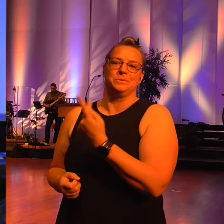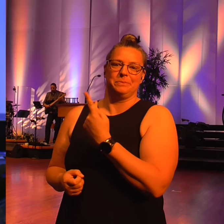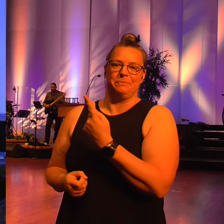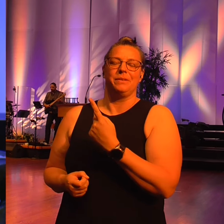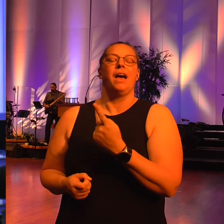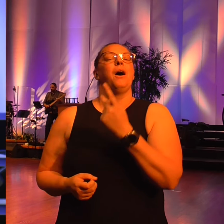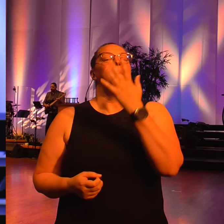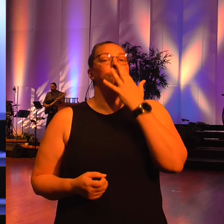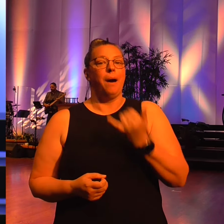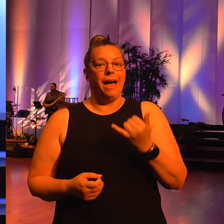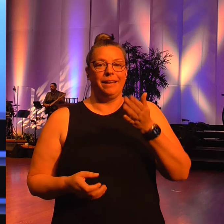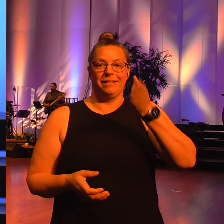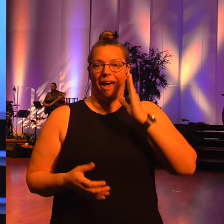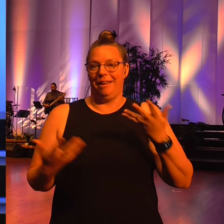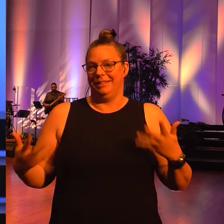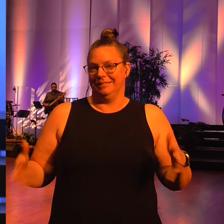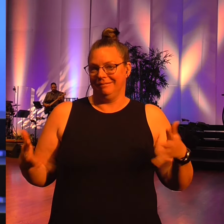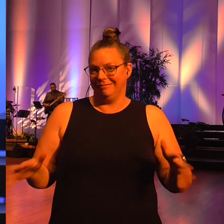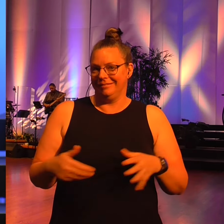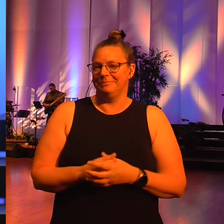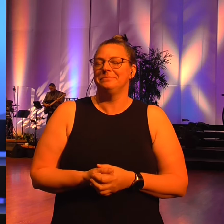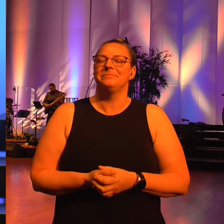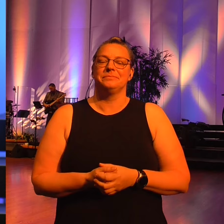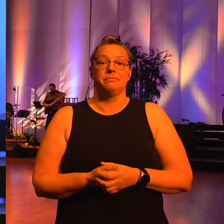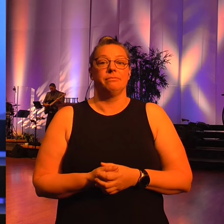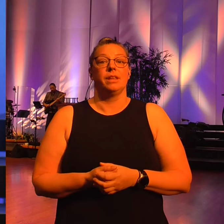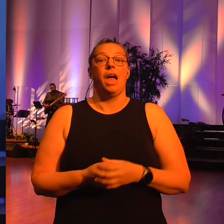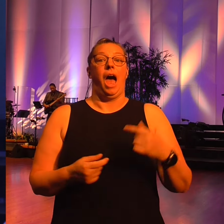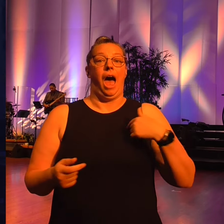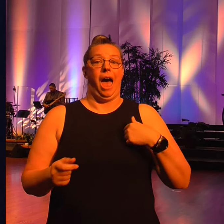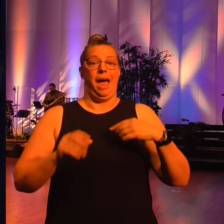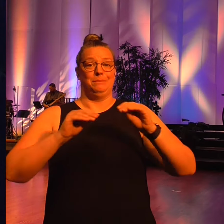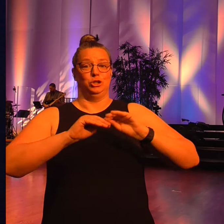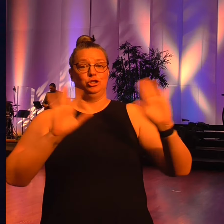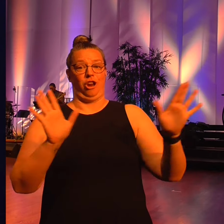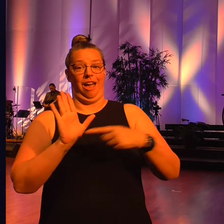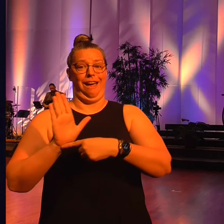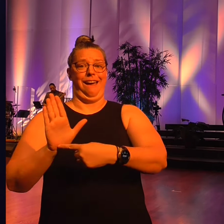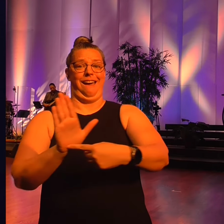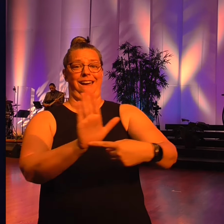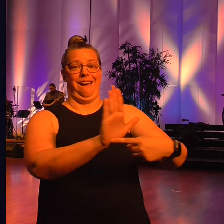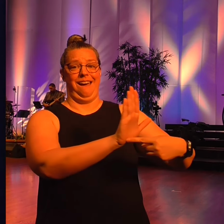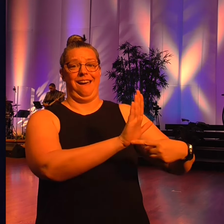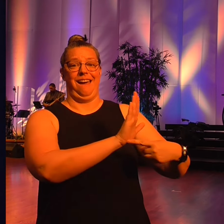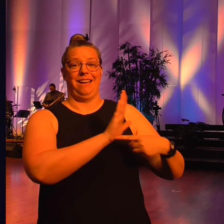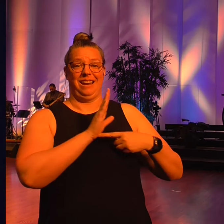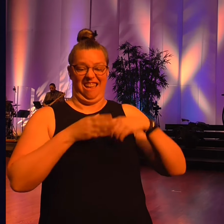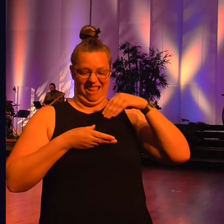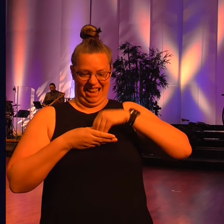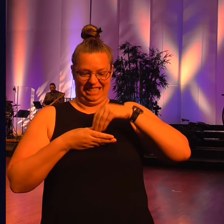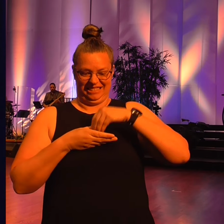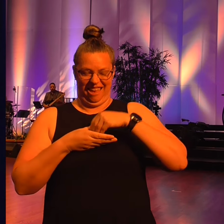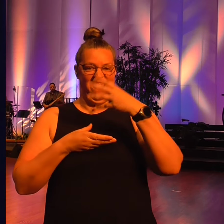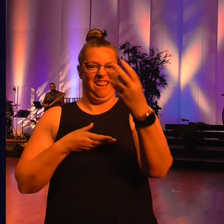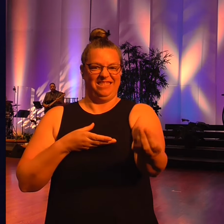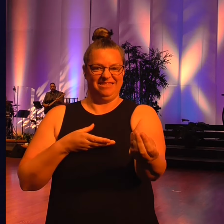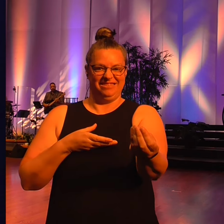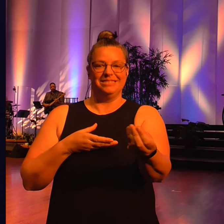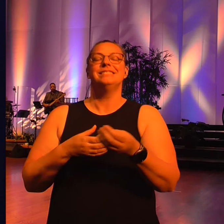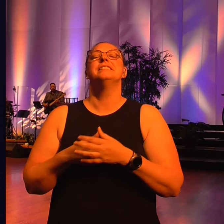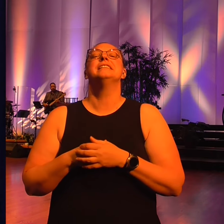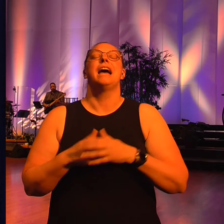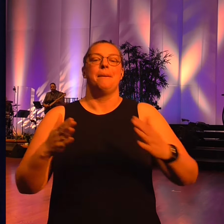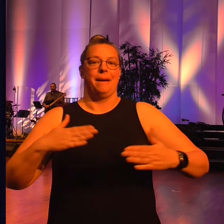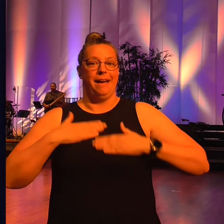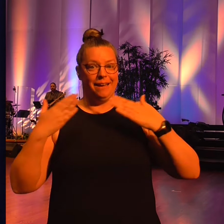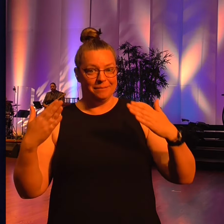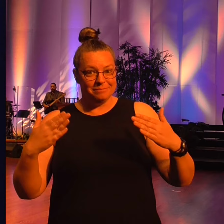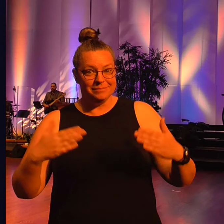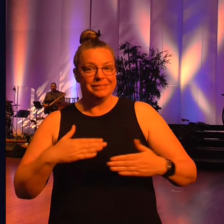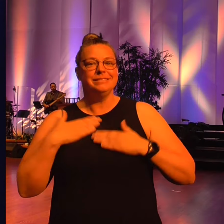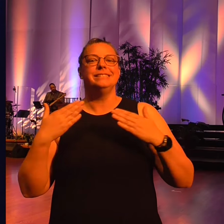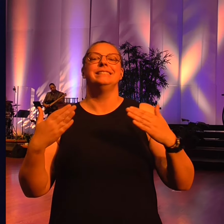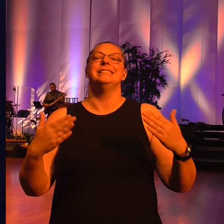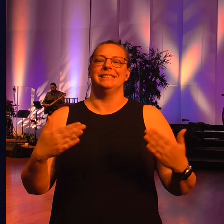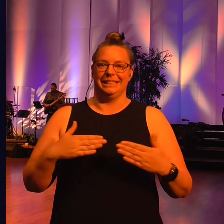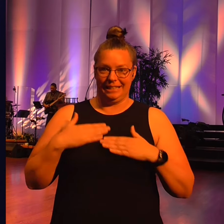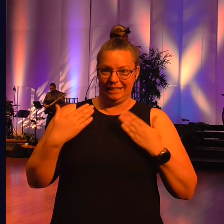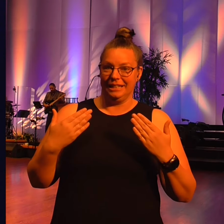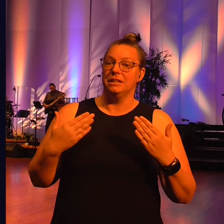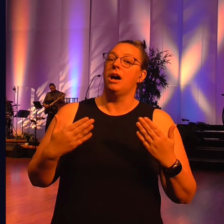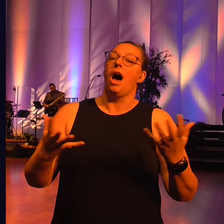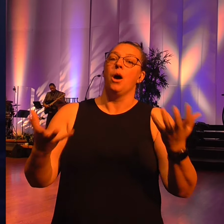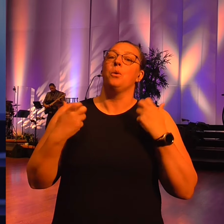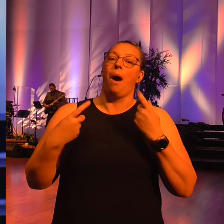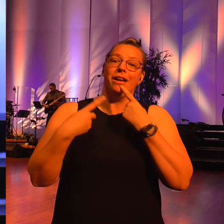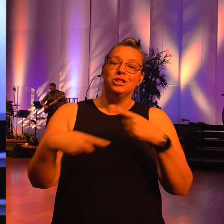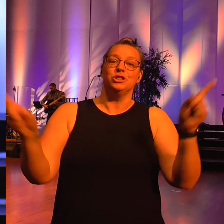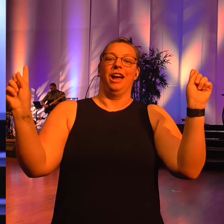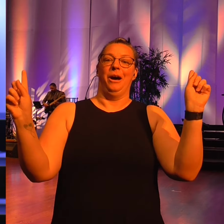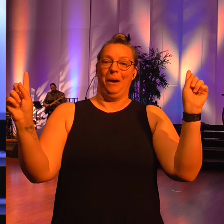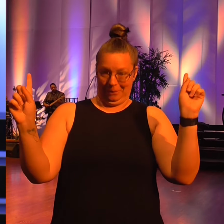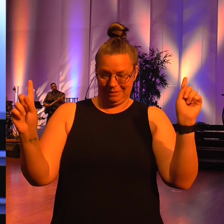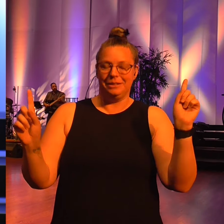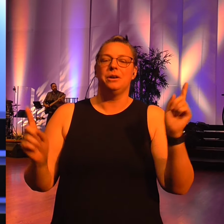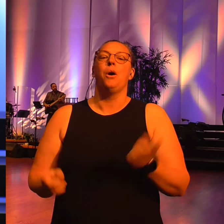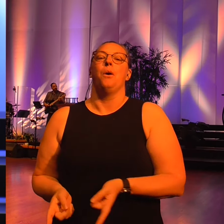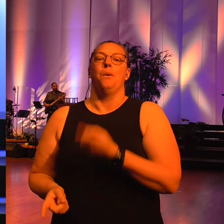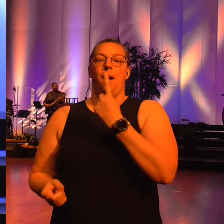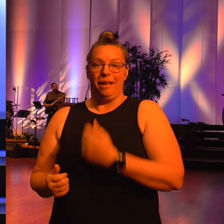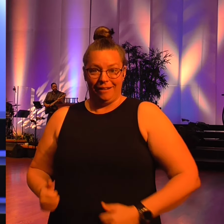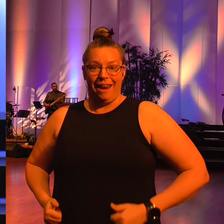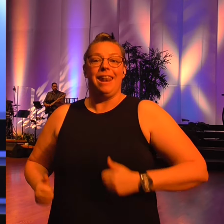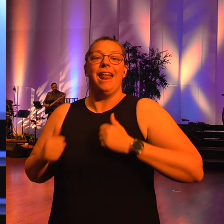yo Dios es todo lo que hay Brillo de adentro hacia afuera Estoy tan feliz Solo quiero brillar Una vida somos